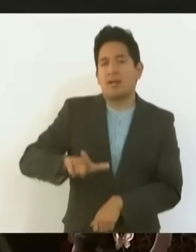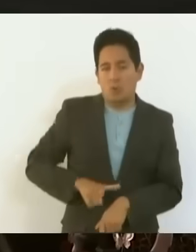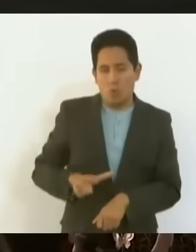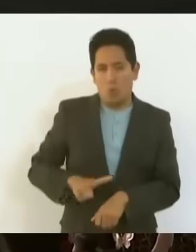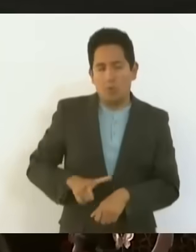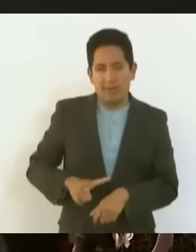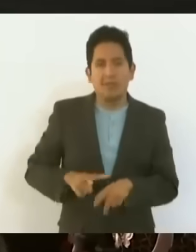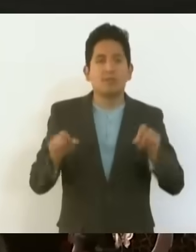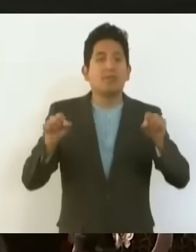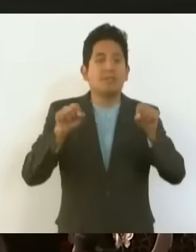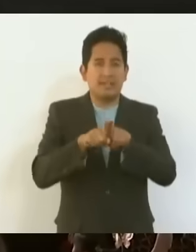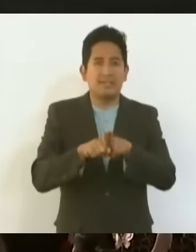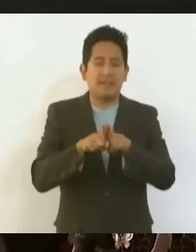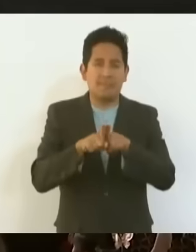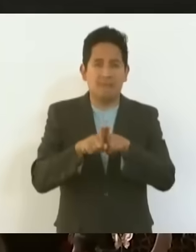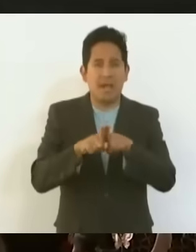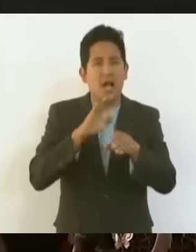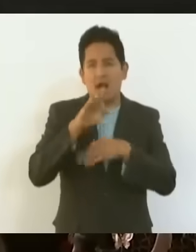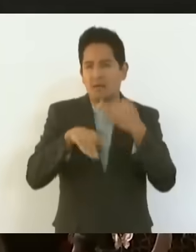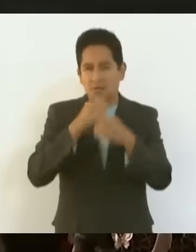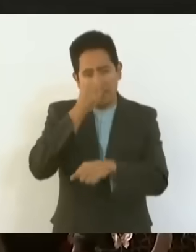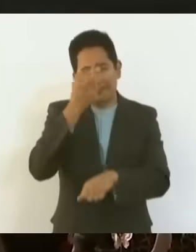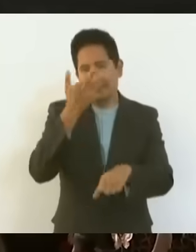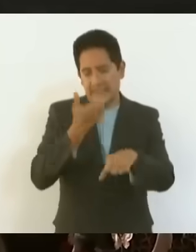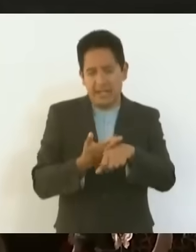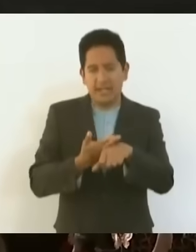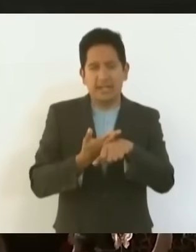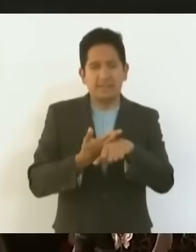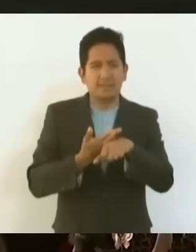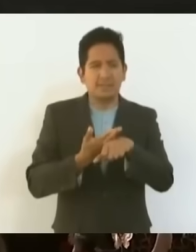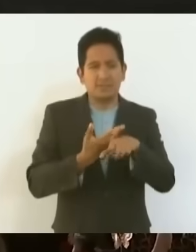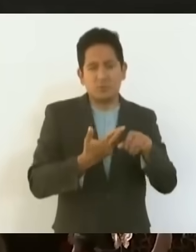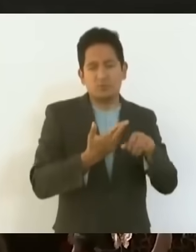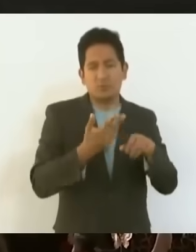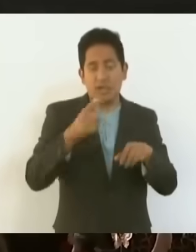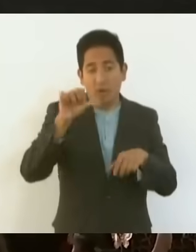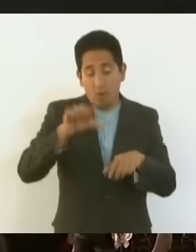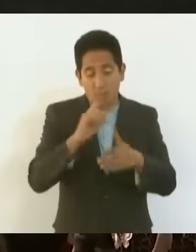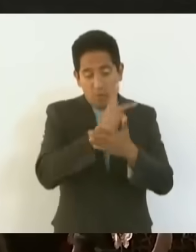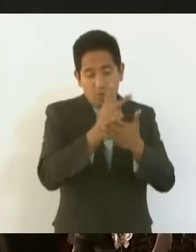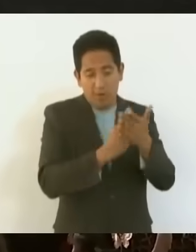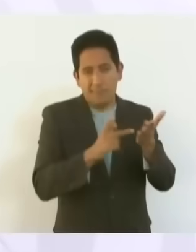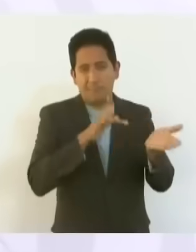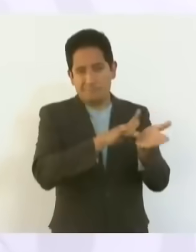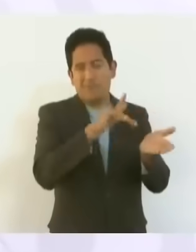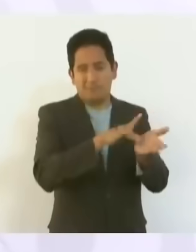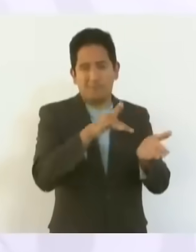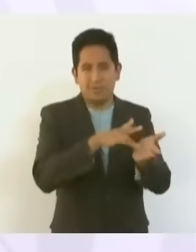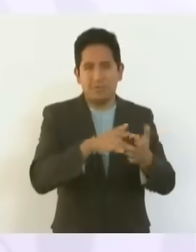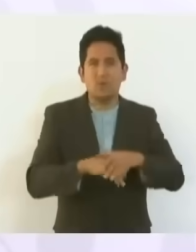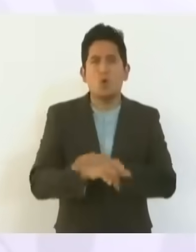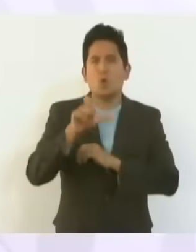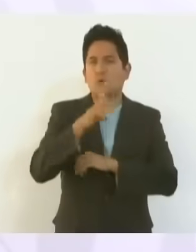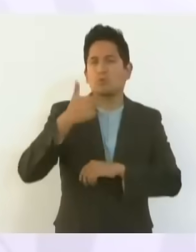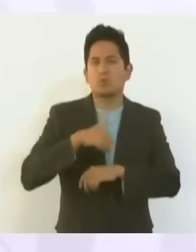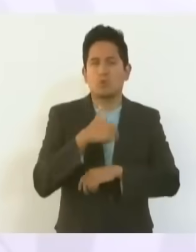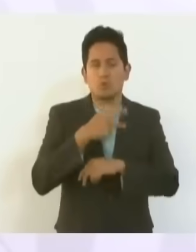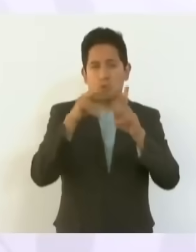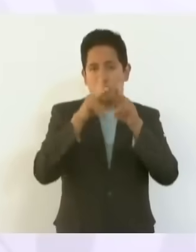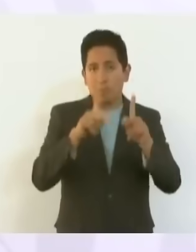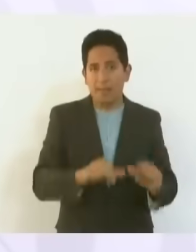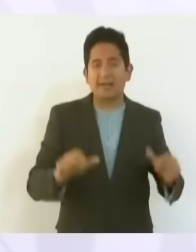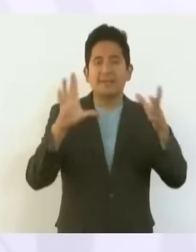secretarías que hoy impulsan este programa. Miren, cuando hablamos de paz, hablamos de atender causas